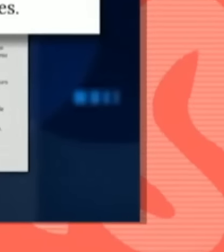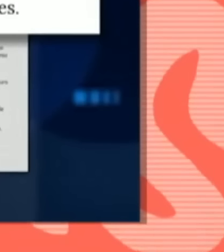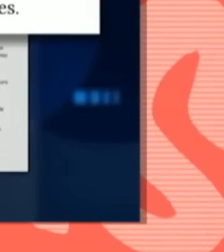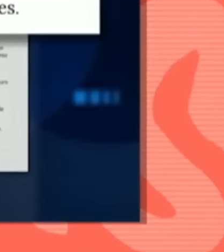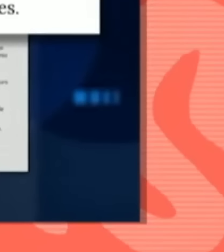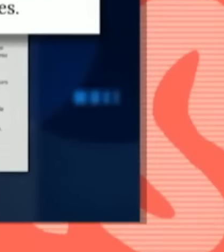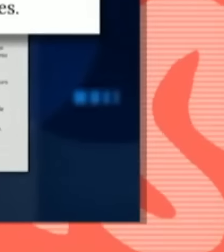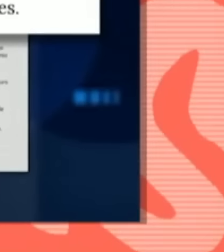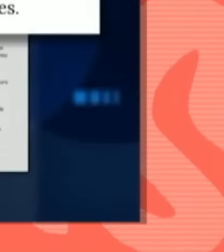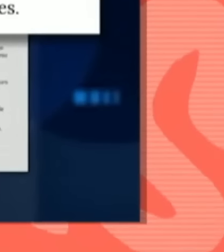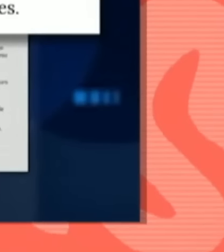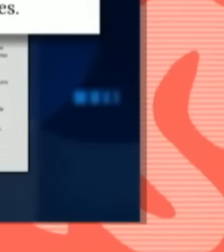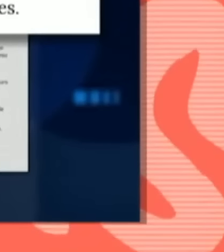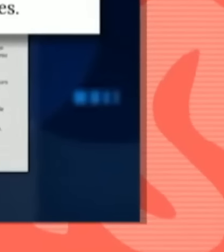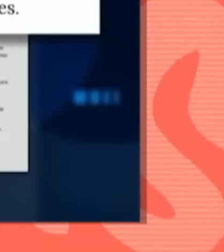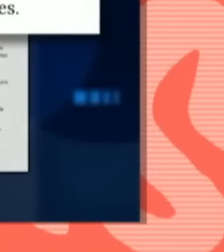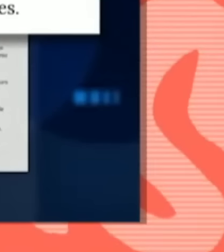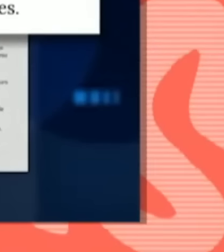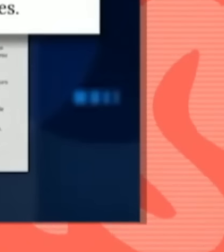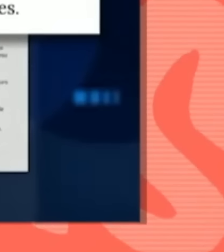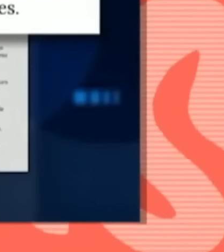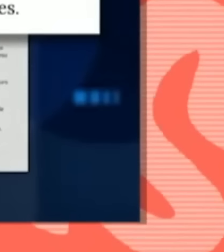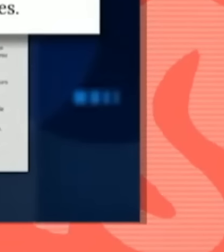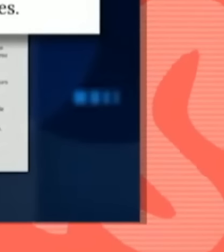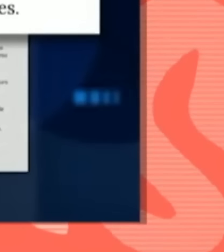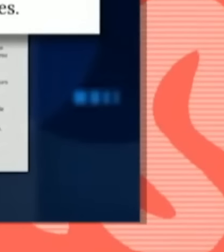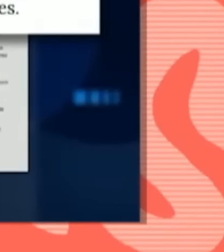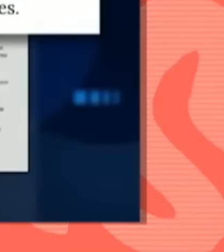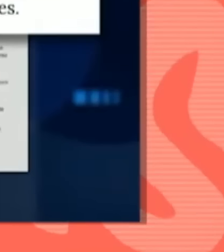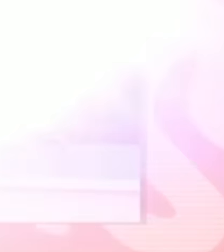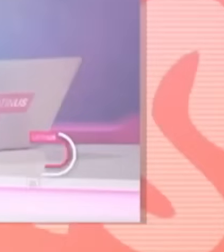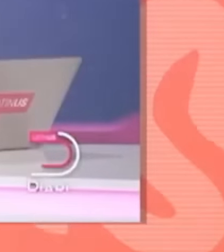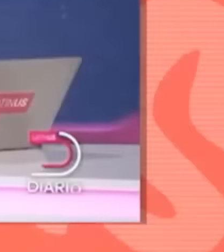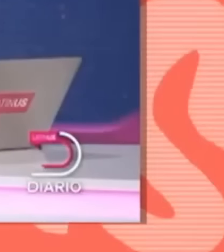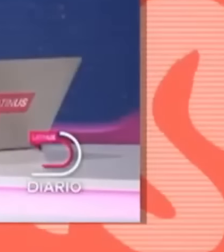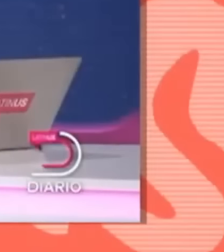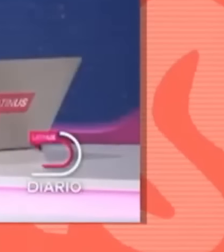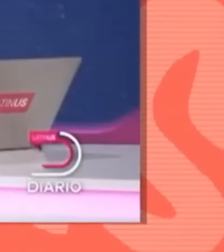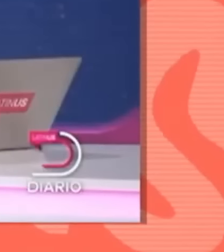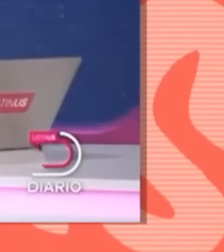del registro civil. O sea, sugiere que fueron hackeados el INE y el SAT. Hackeo de película al